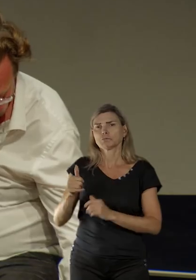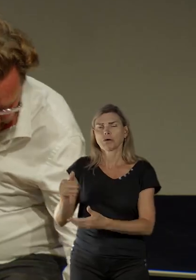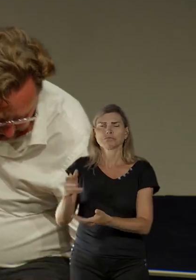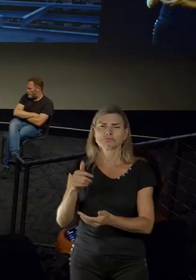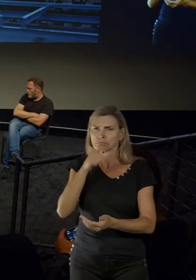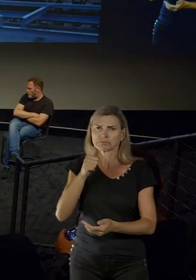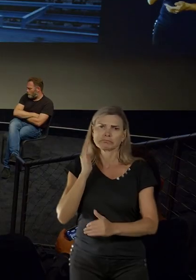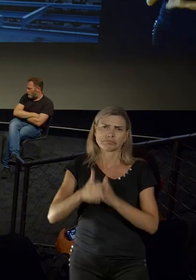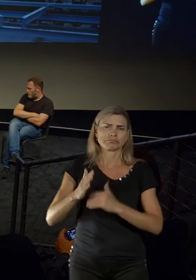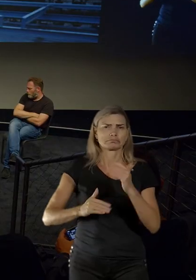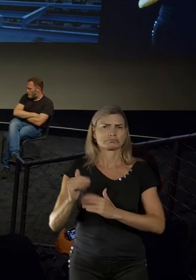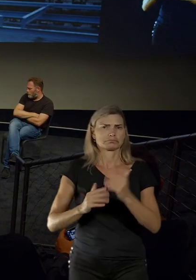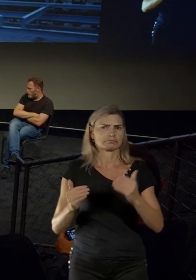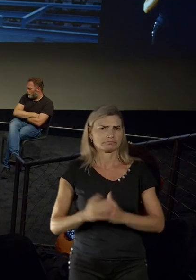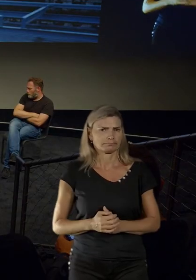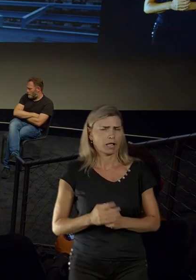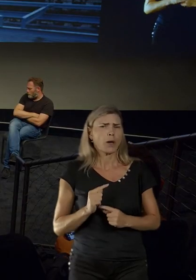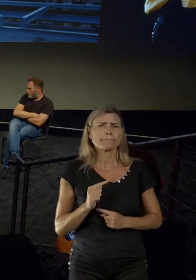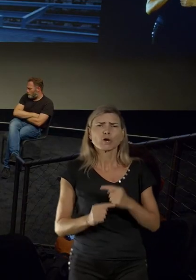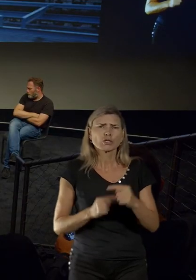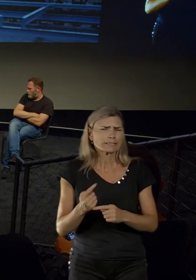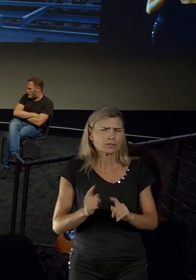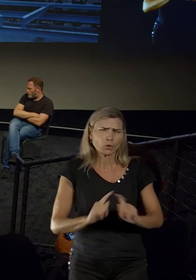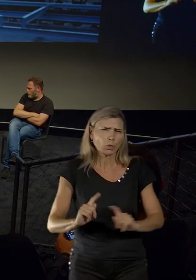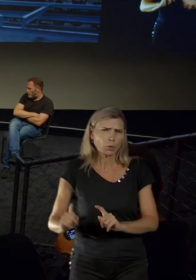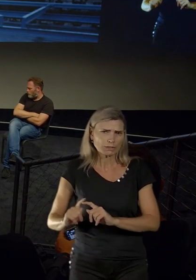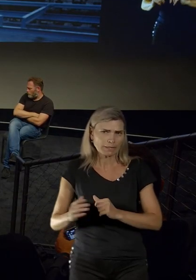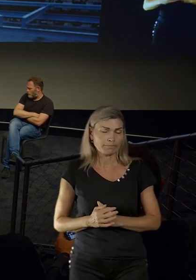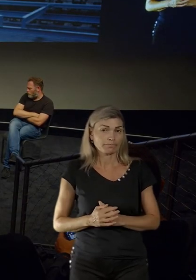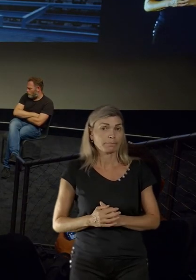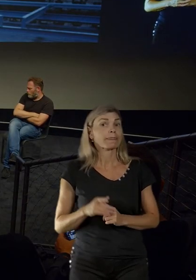No, asi každému je jasné, že my nemůžeme vyhovět všem připomínkám.